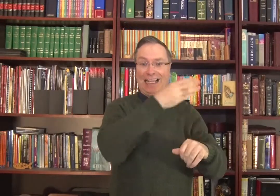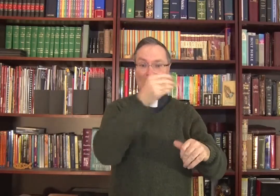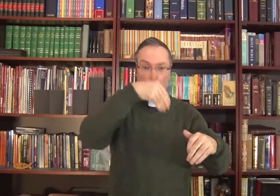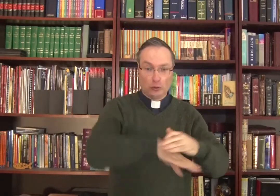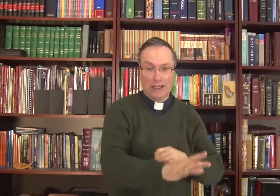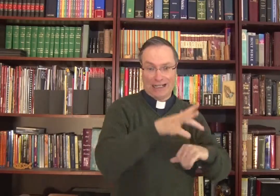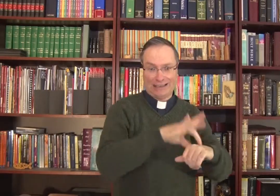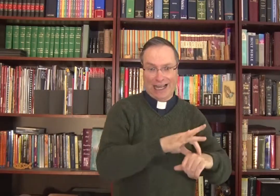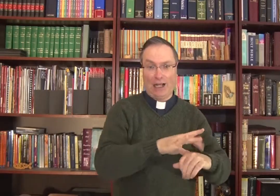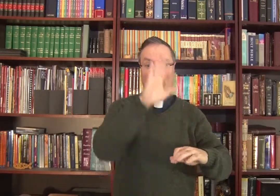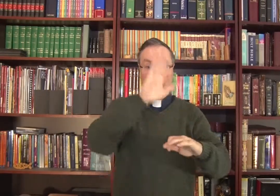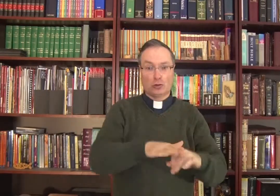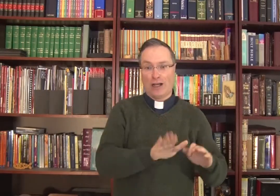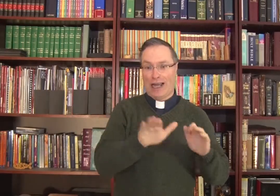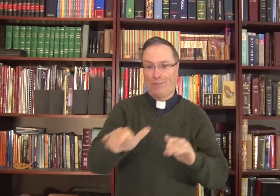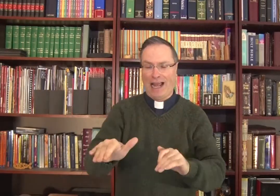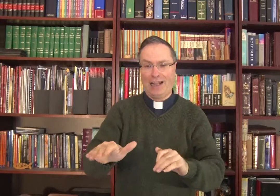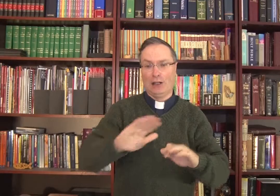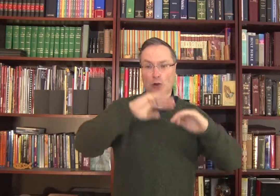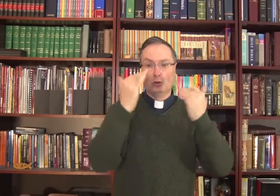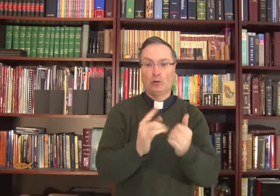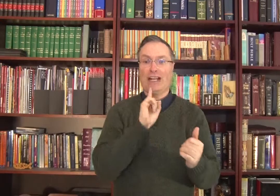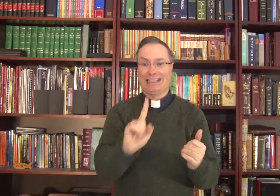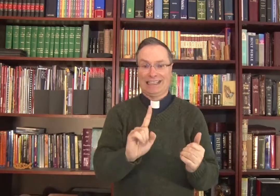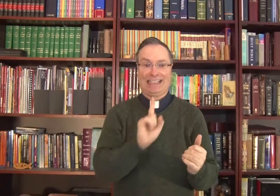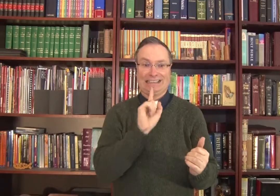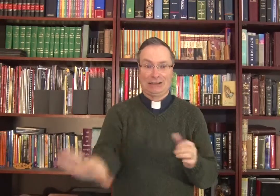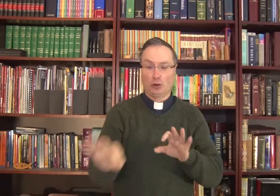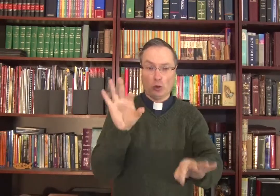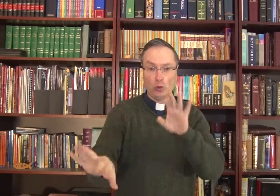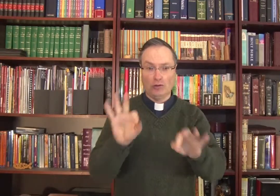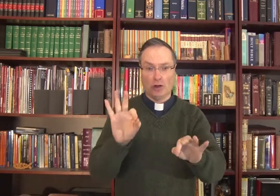sous la terre, sur la mer, tous les êtres qui s’y trouvent,